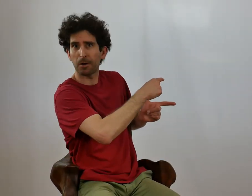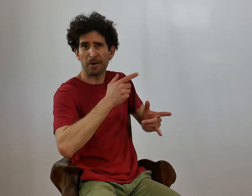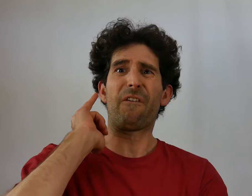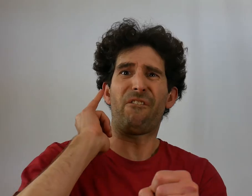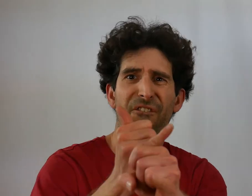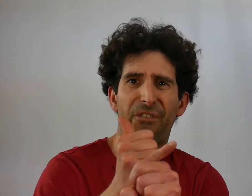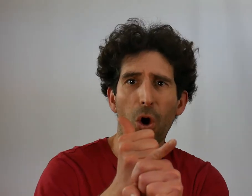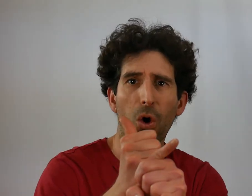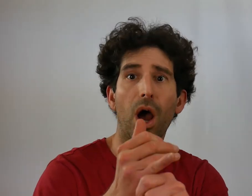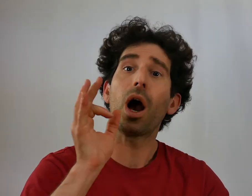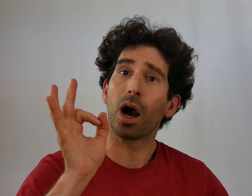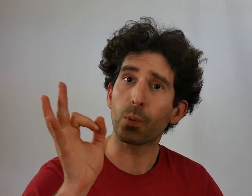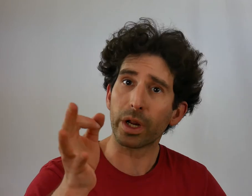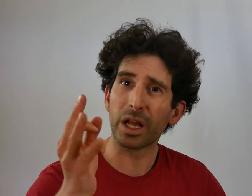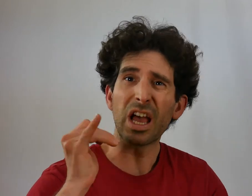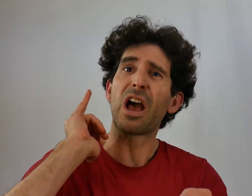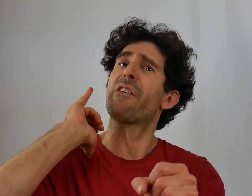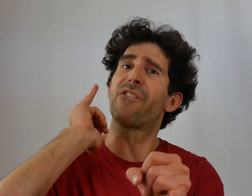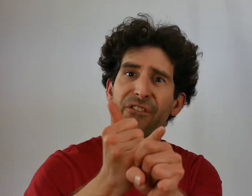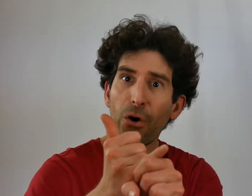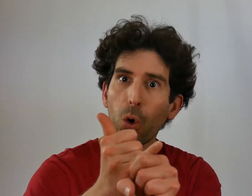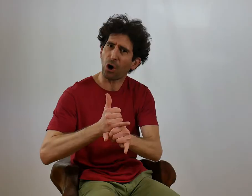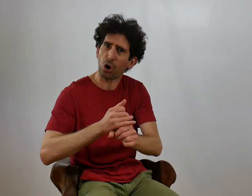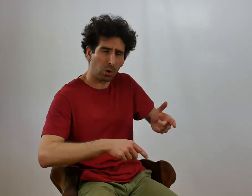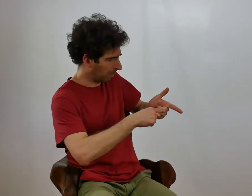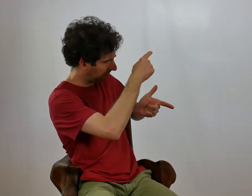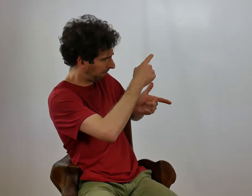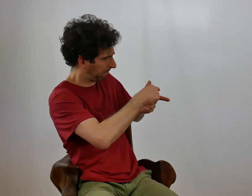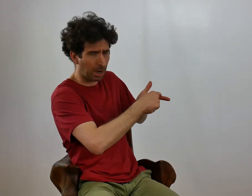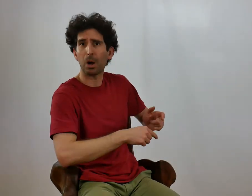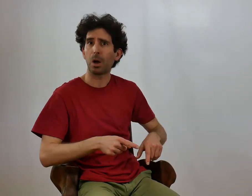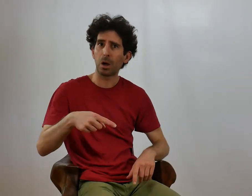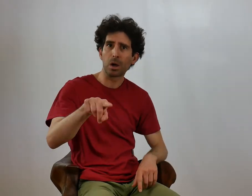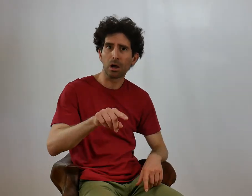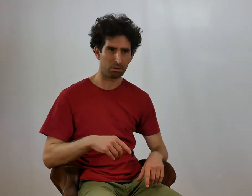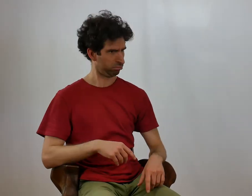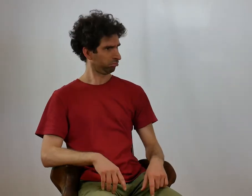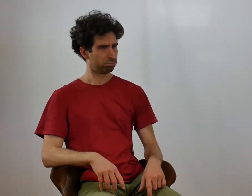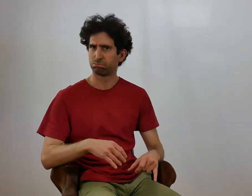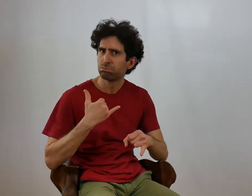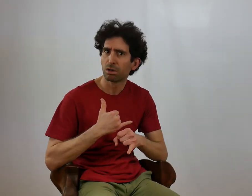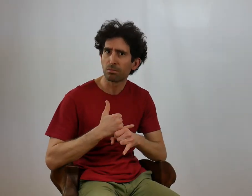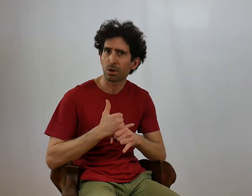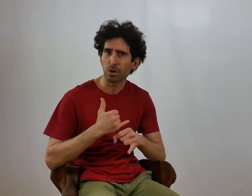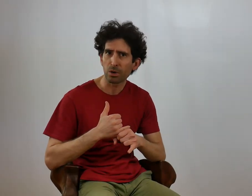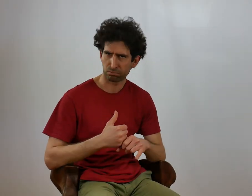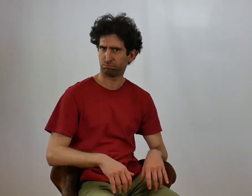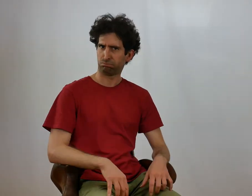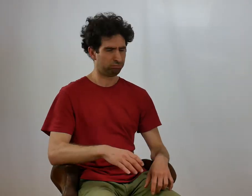Faux ! Ah oui, c'est faux. La courbe descend. Ah bon ? Vous voilà intrigué.